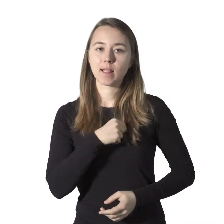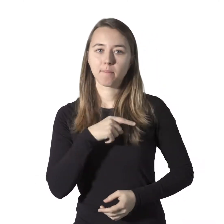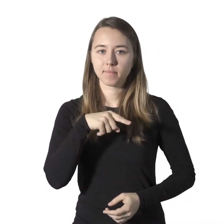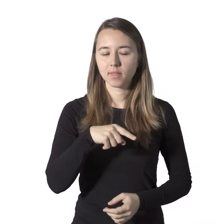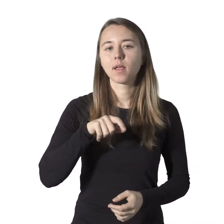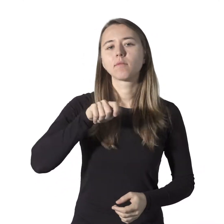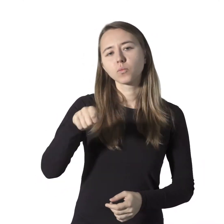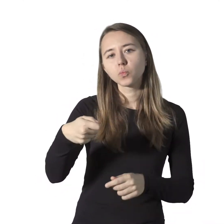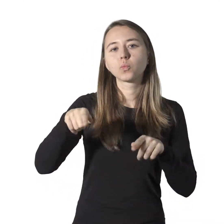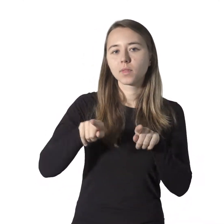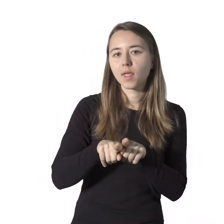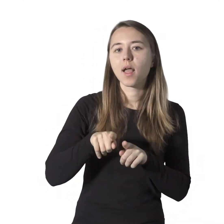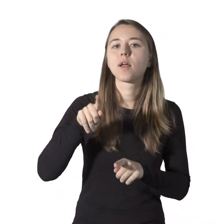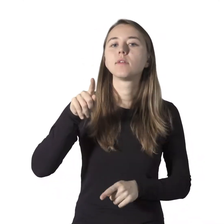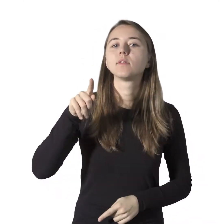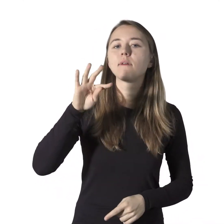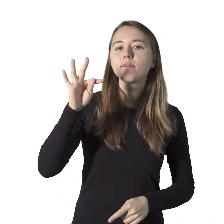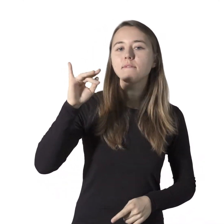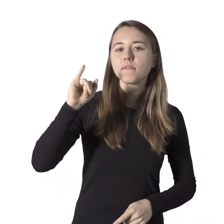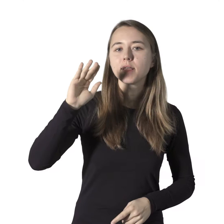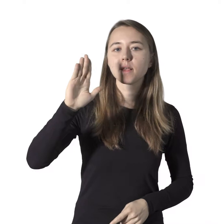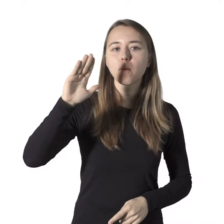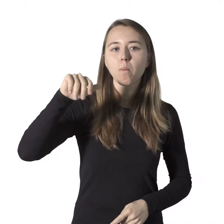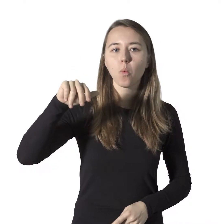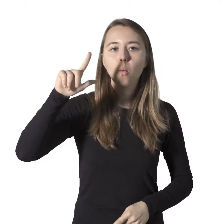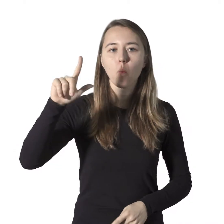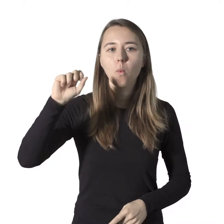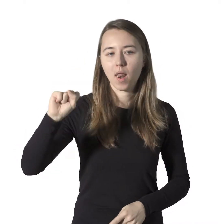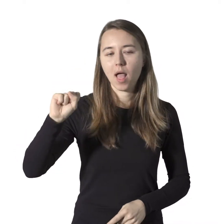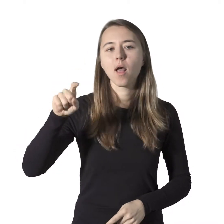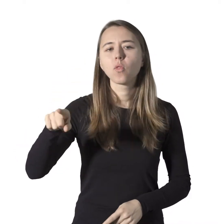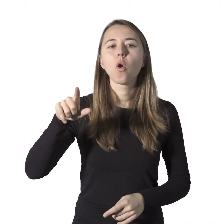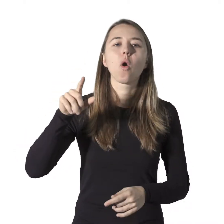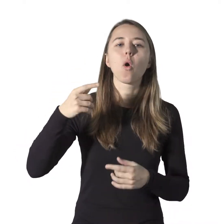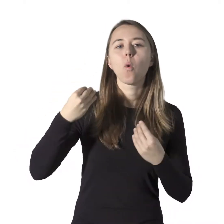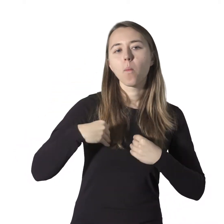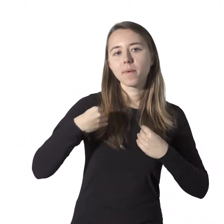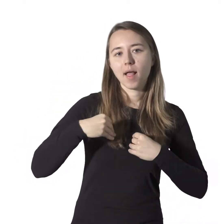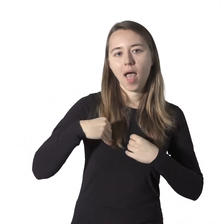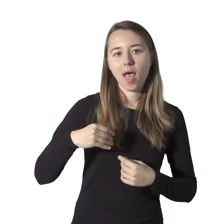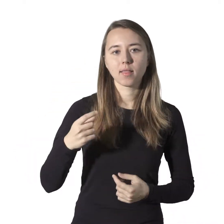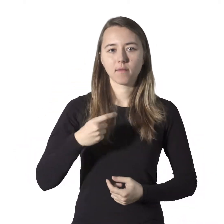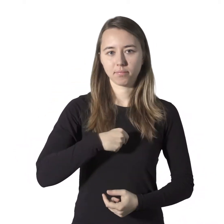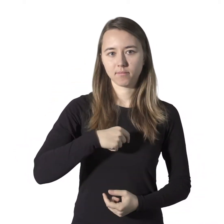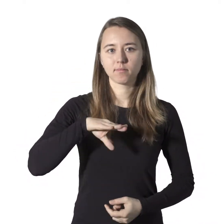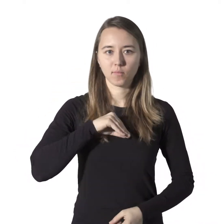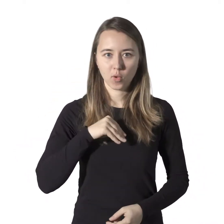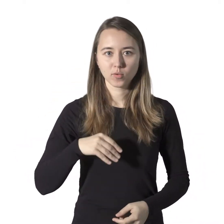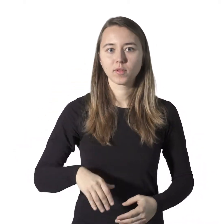Zapinka, zwana też fibulą, służyła do spinania odzieży.